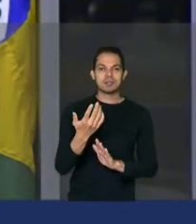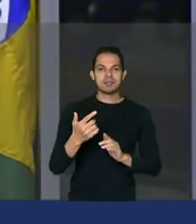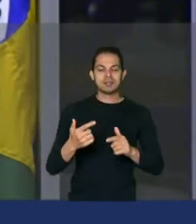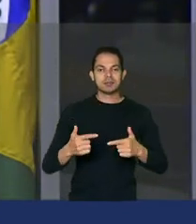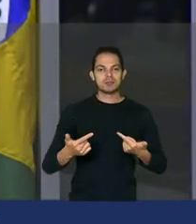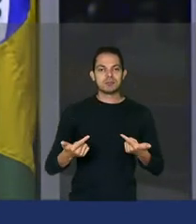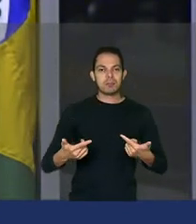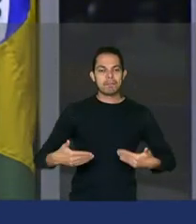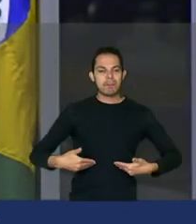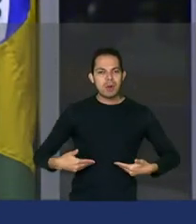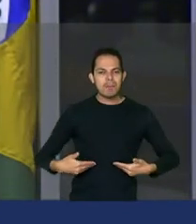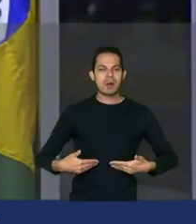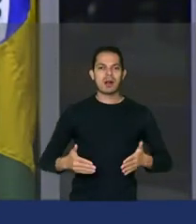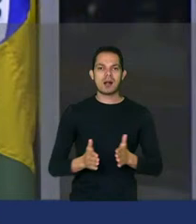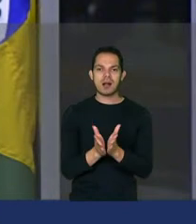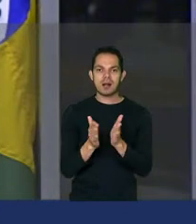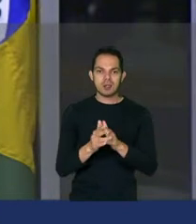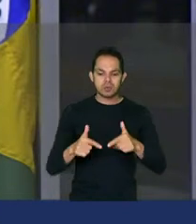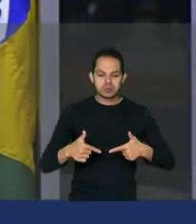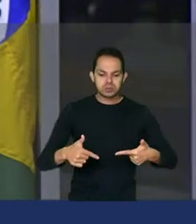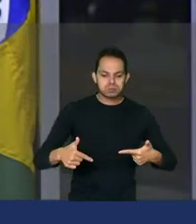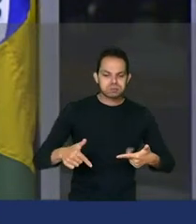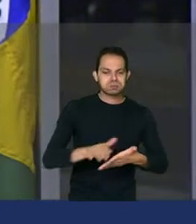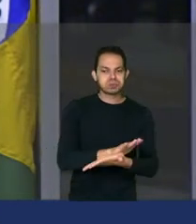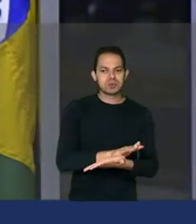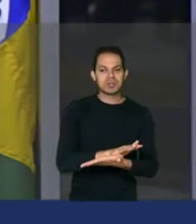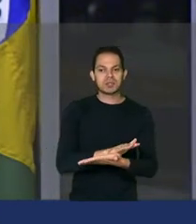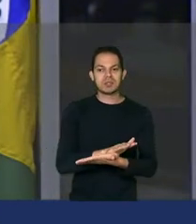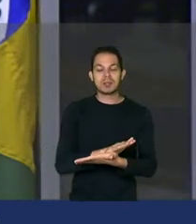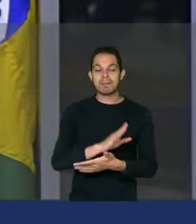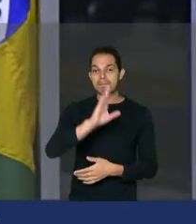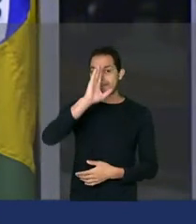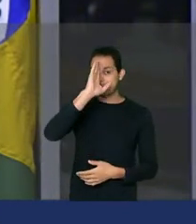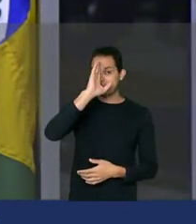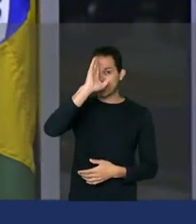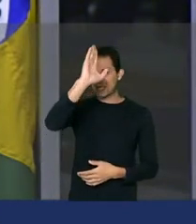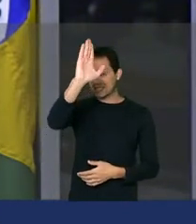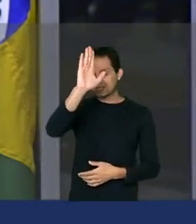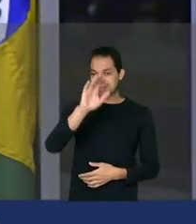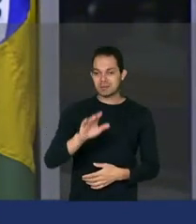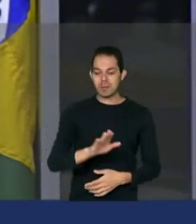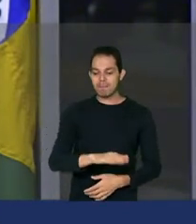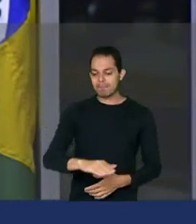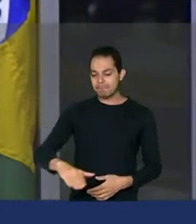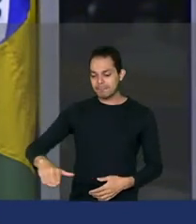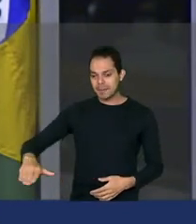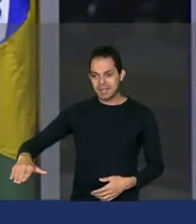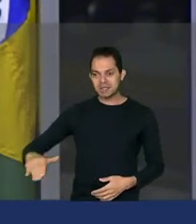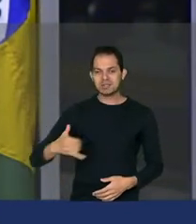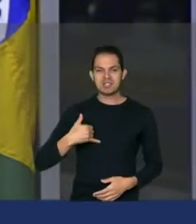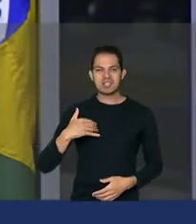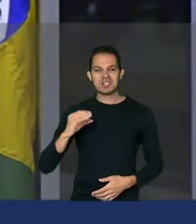CONSTRUÇÃO DE MEDIDAS LEGISLATIVAS QUE COMBATAM A EXTREMA POBREZA E COMBATAM A FOME, EM ESPECIAL NA PRIMEIRA